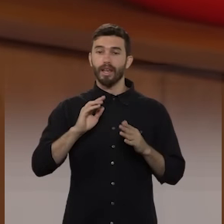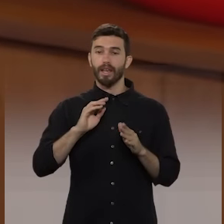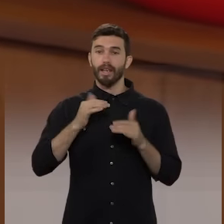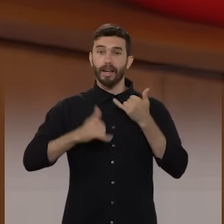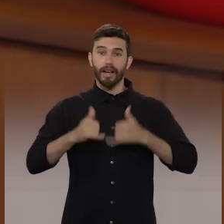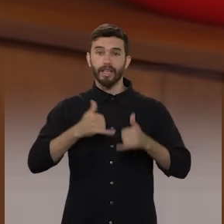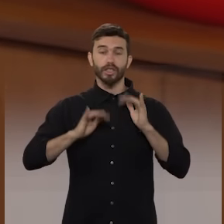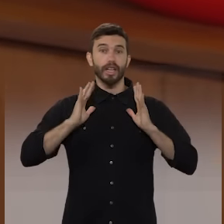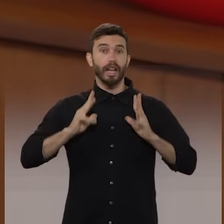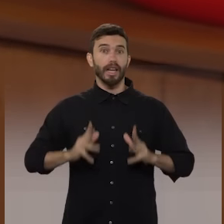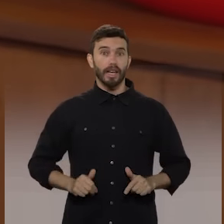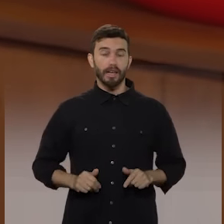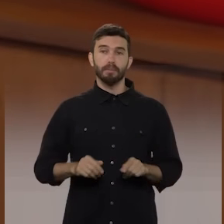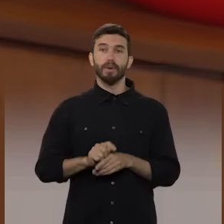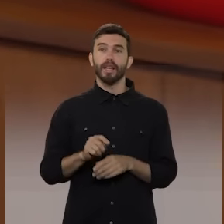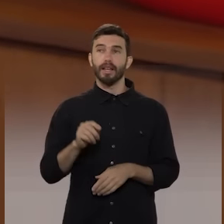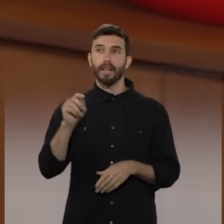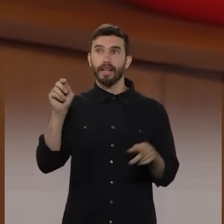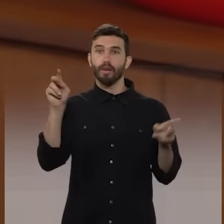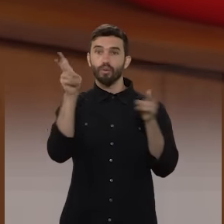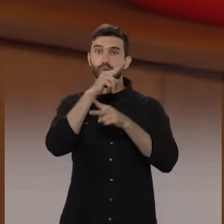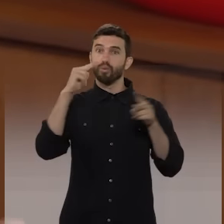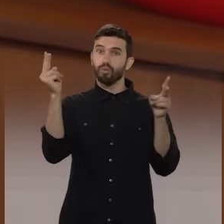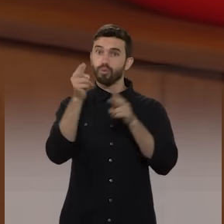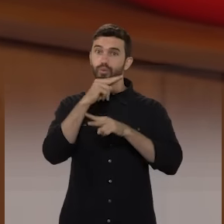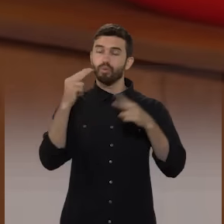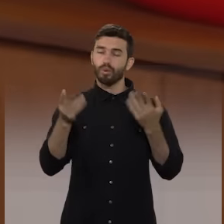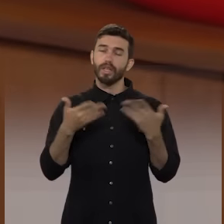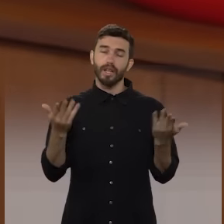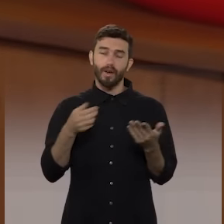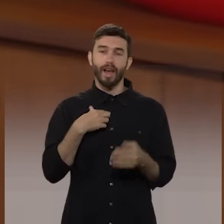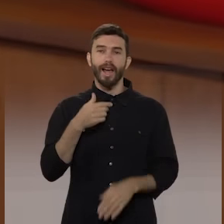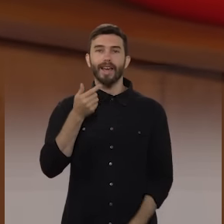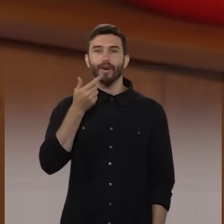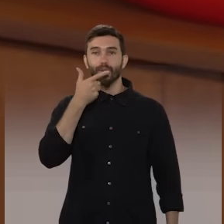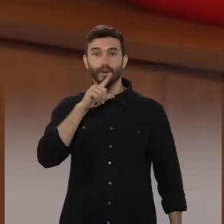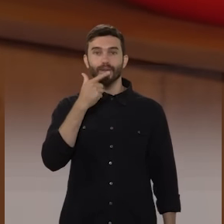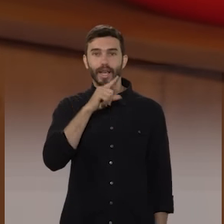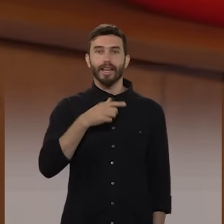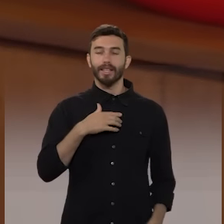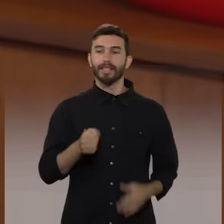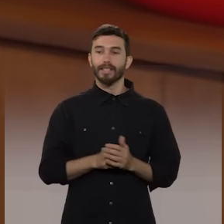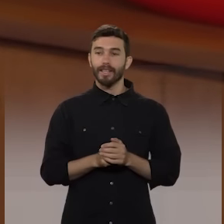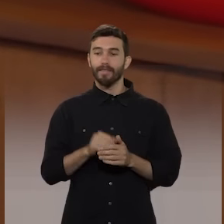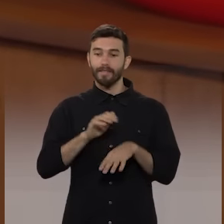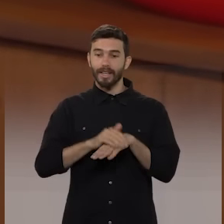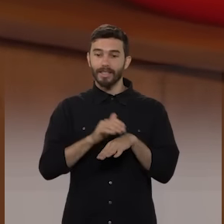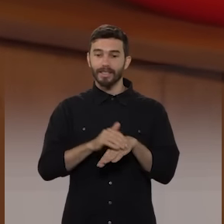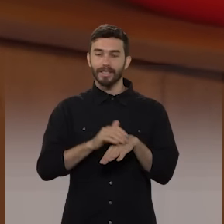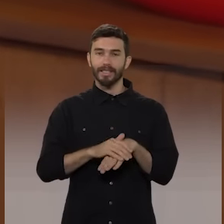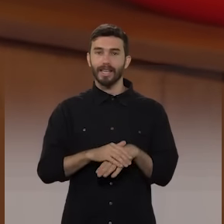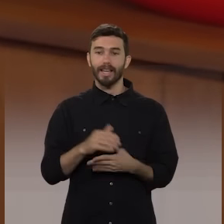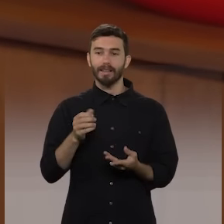processo seja muito pouco poluente como um todo. O investimento foi feito, a operação começa